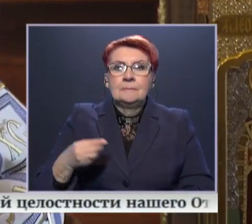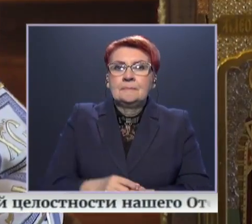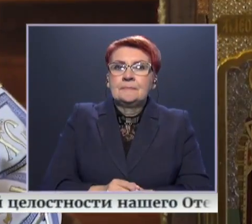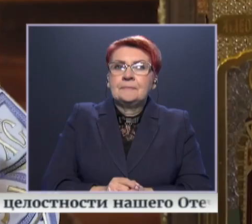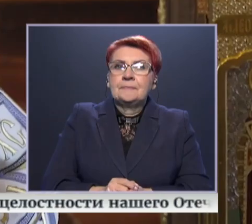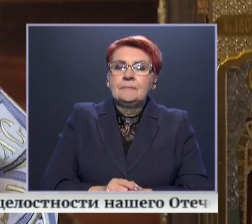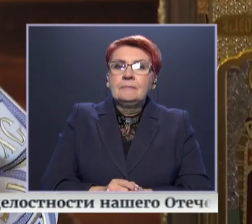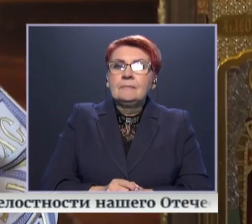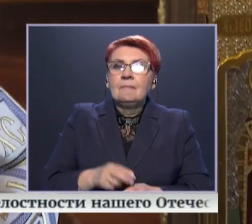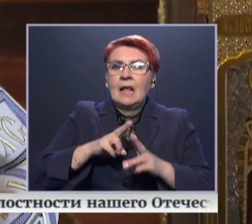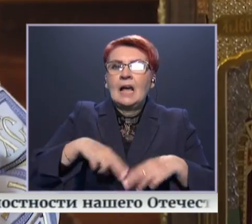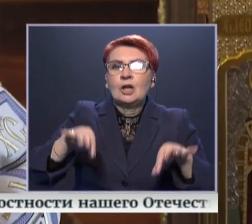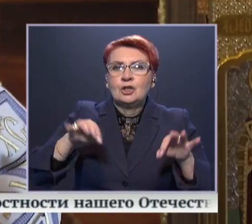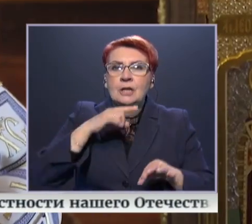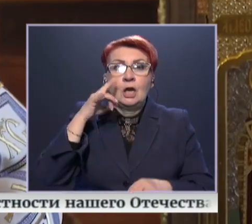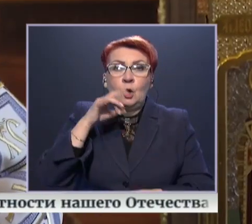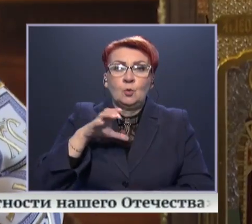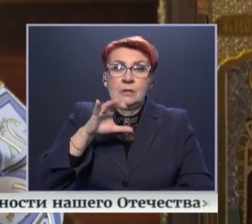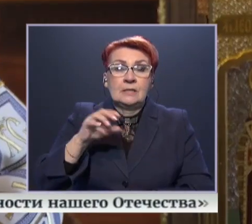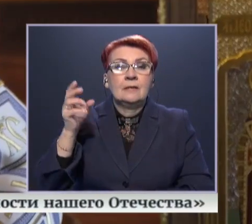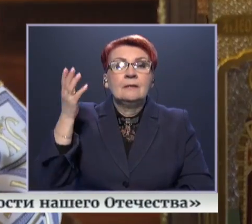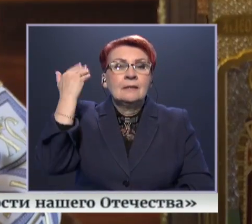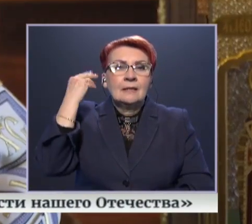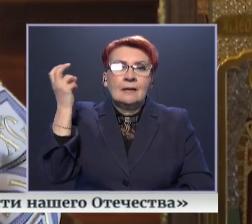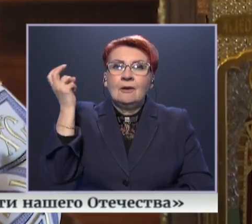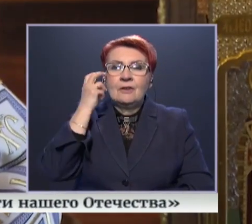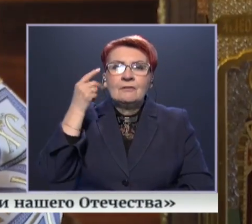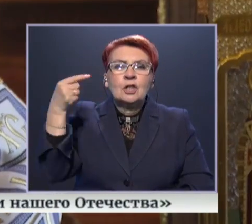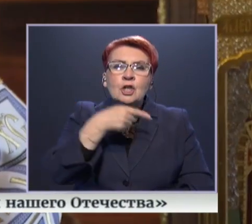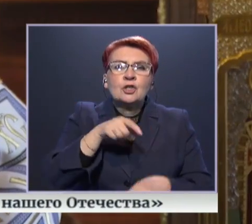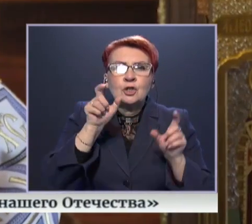Когда в Киеве на Крещатике тысячи людей возглашали